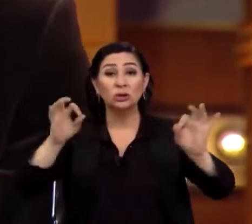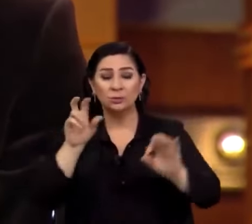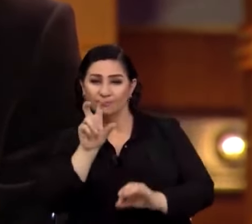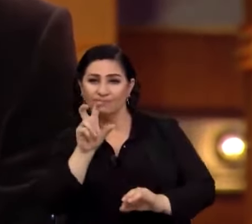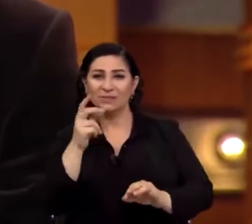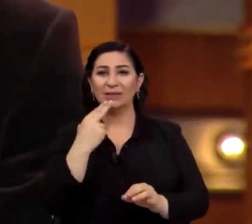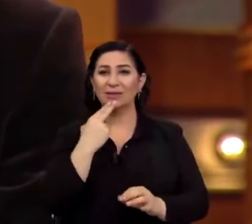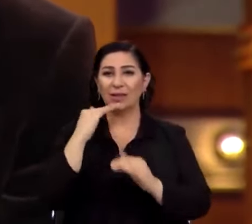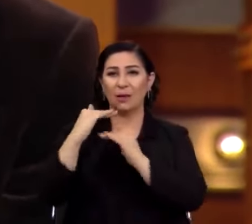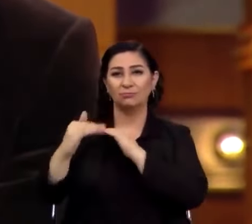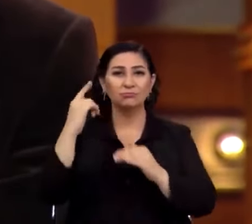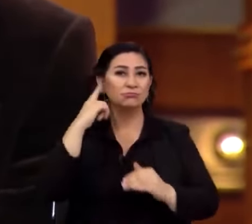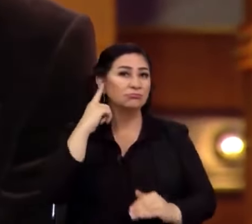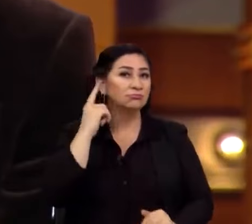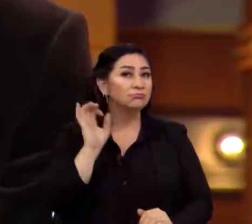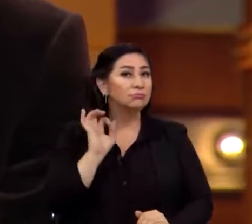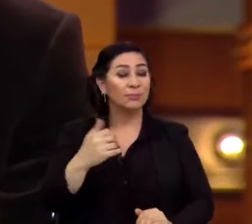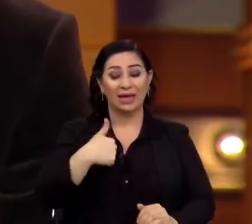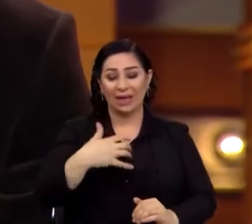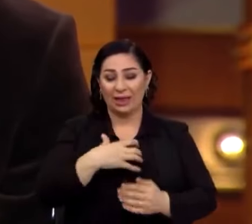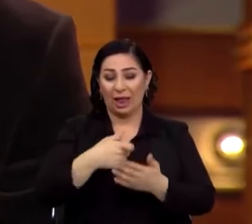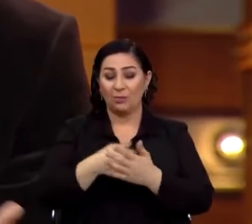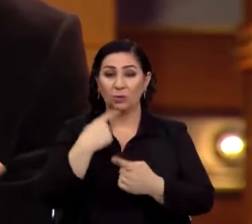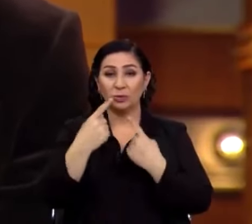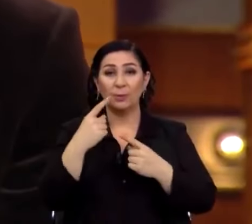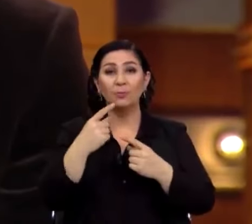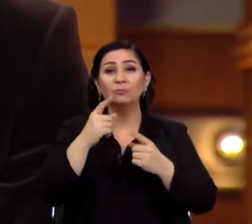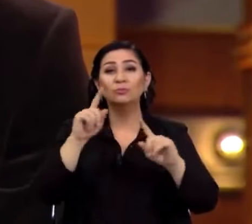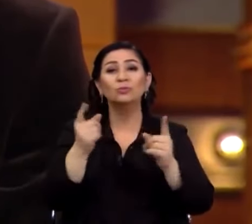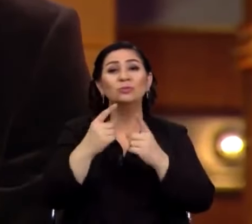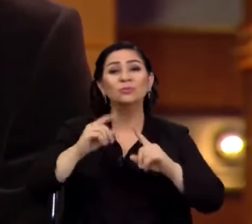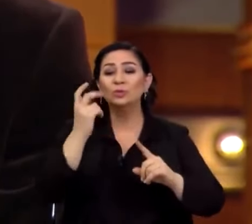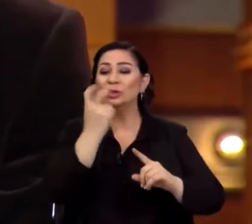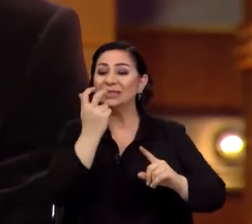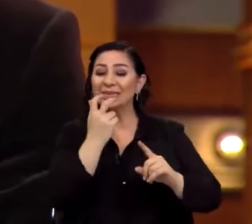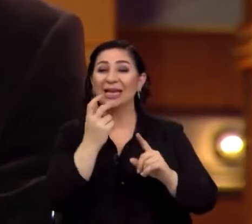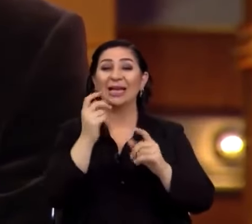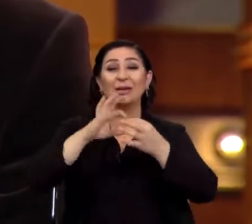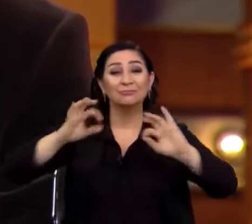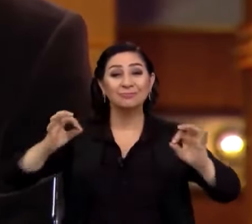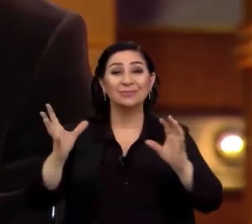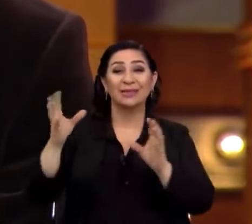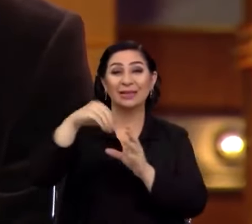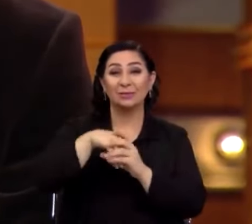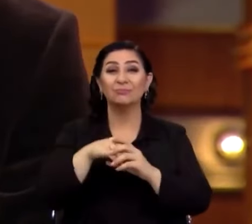ama işte ben mesela kendi adıma konuşayım melodik anlamda daha etkileniyorum şarkılardan fakat kadınlarda biraz daha sözlere yön